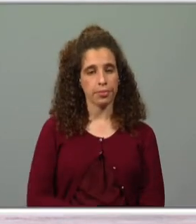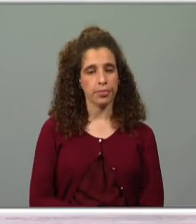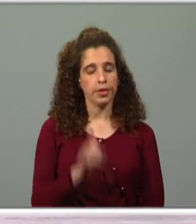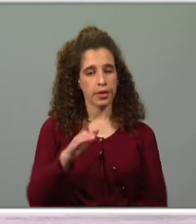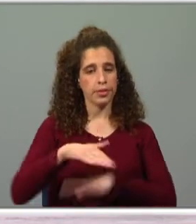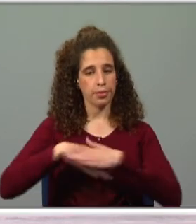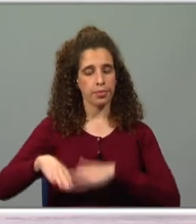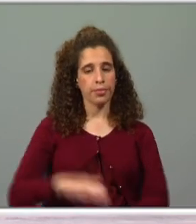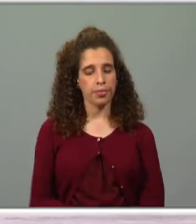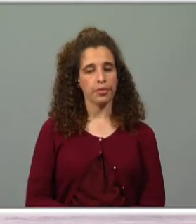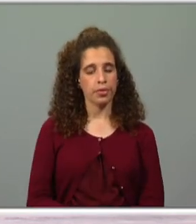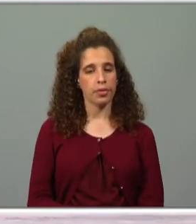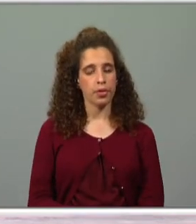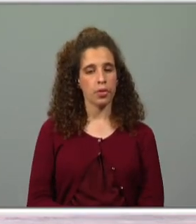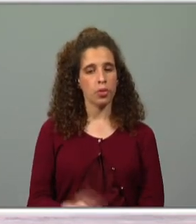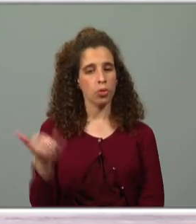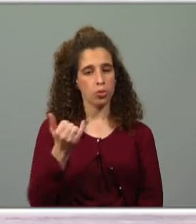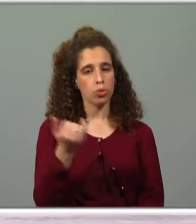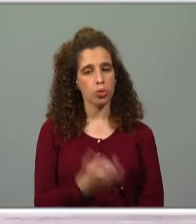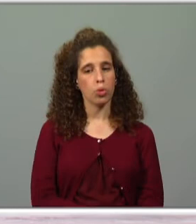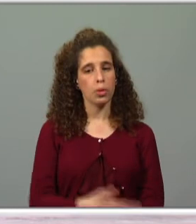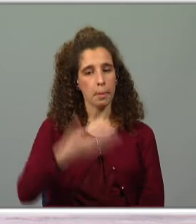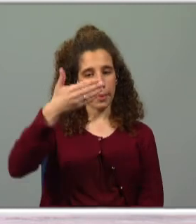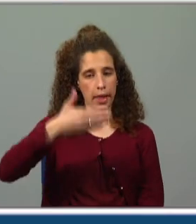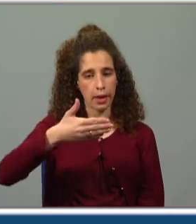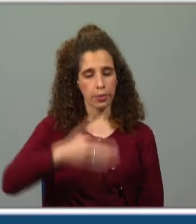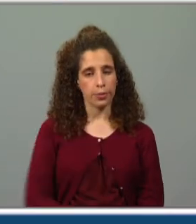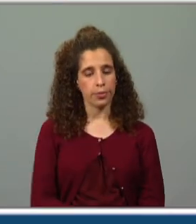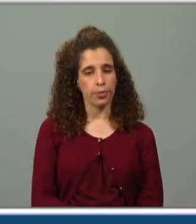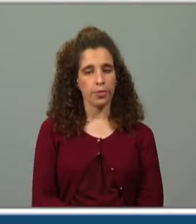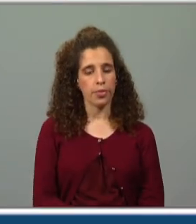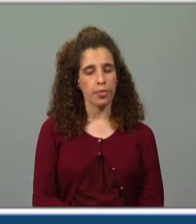isso que vamos fazer vamos então aqui a fazer o segundo plano a imagem 這就是我們要做的，所以我們開始背景圖片